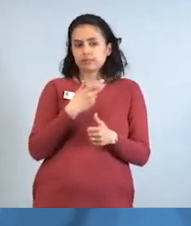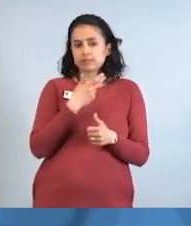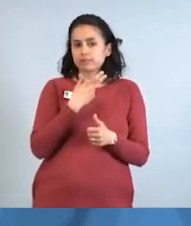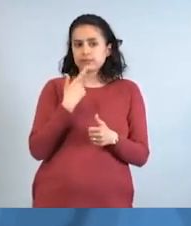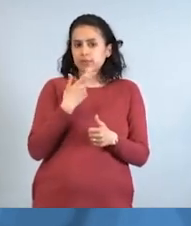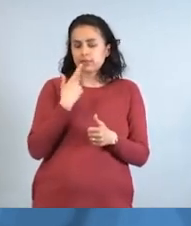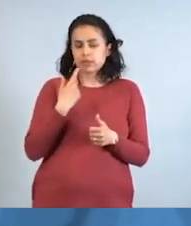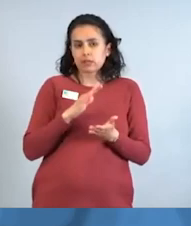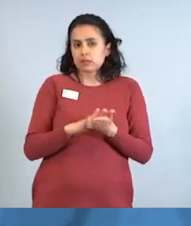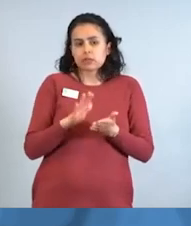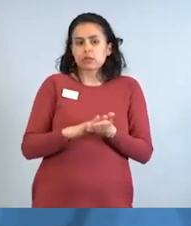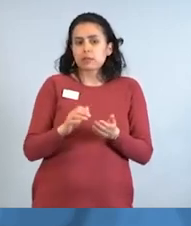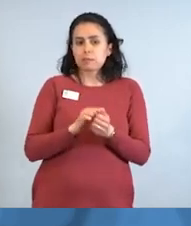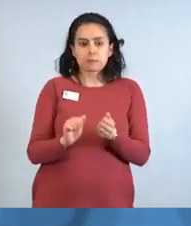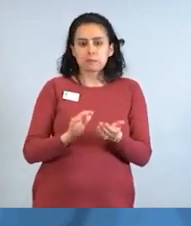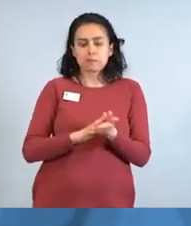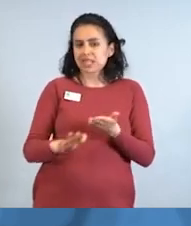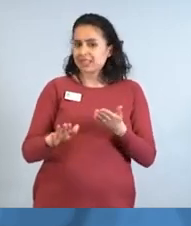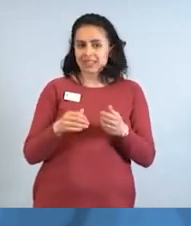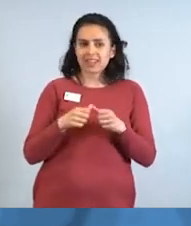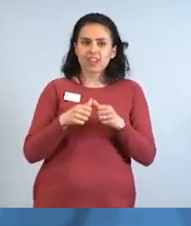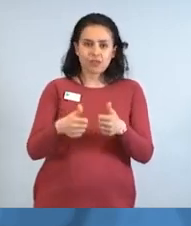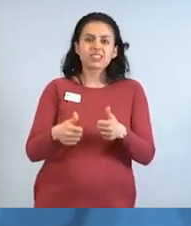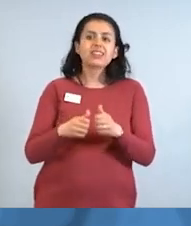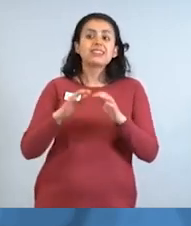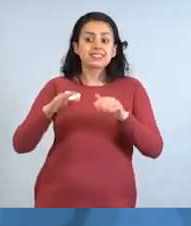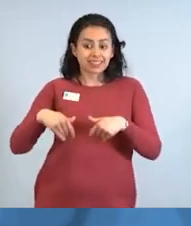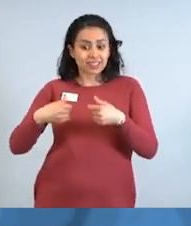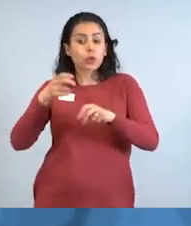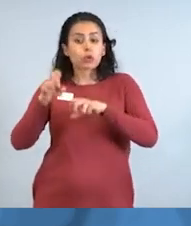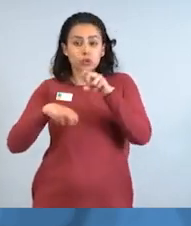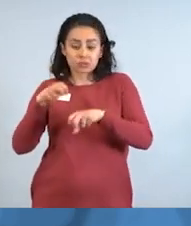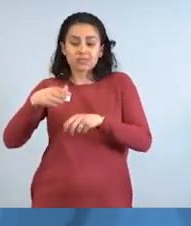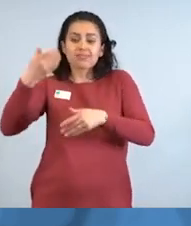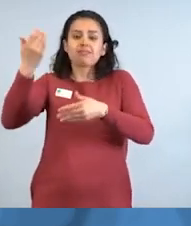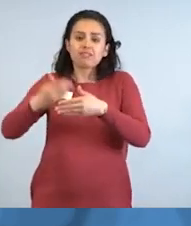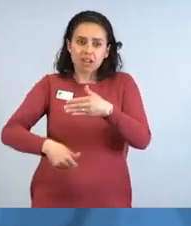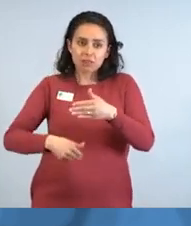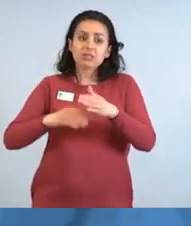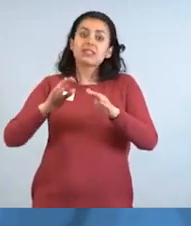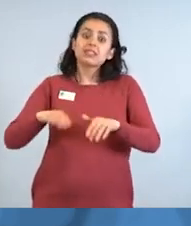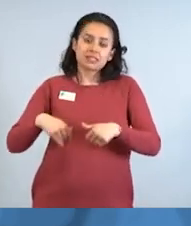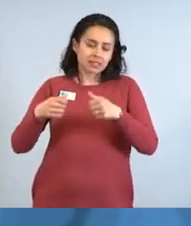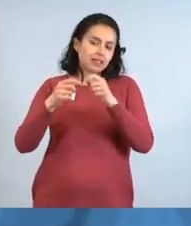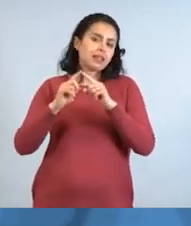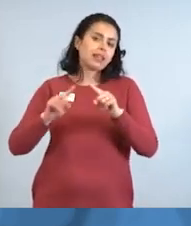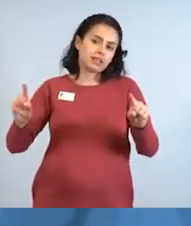Tutkimusten valmistuttua myyntiluvat jätetään välittömästi.